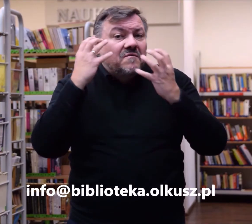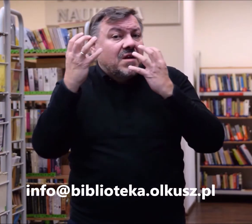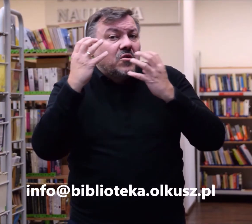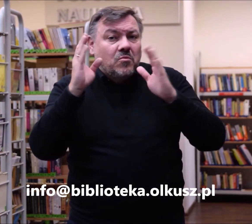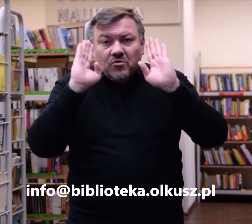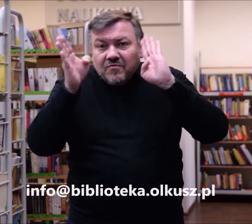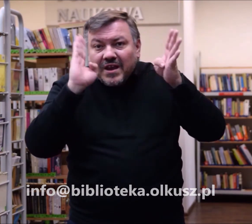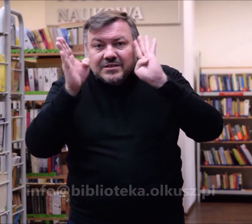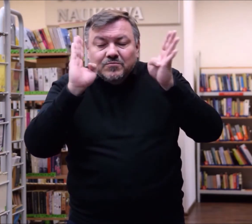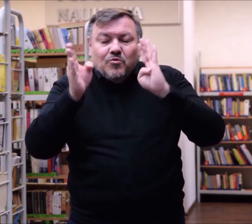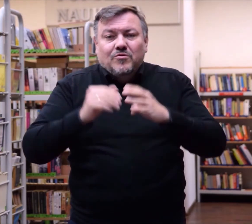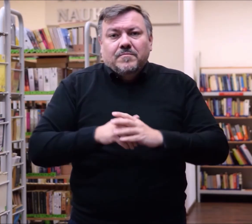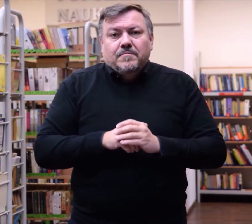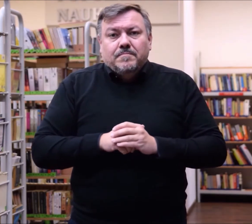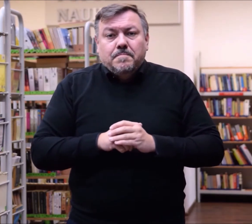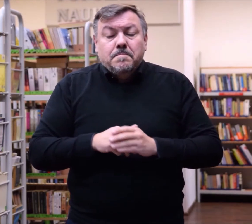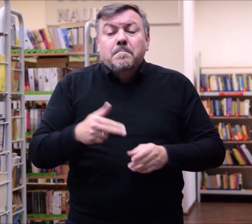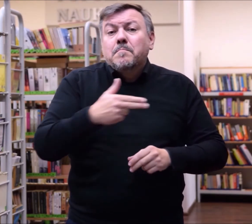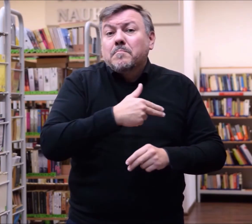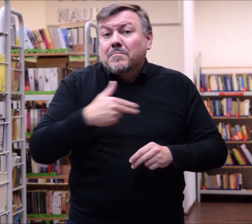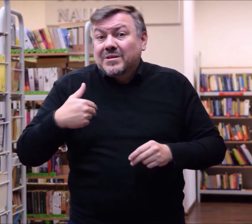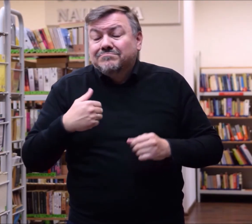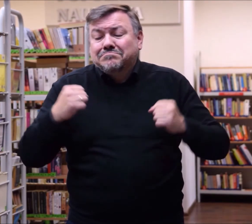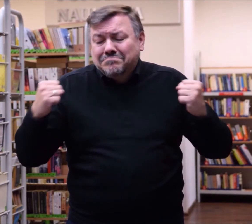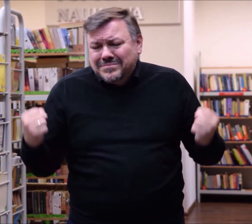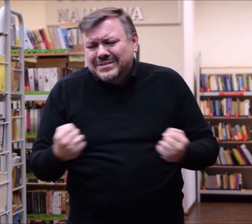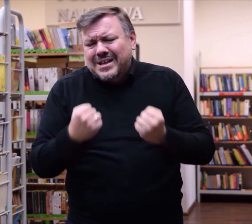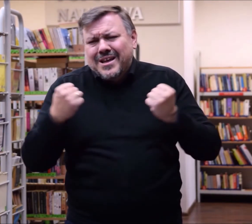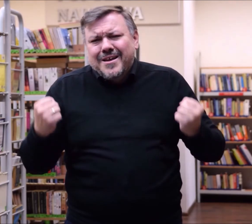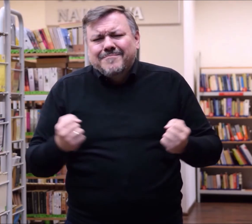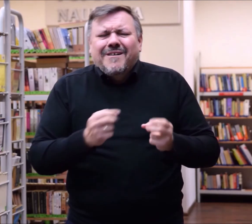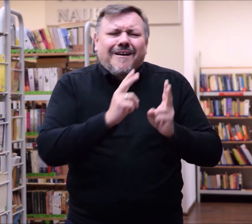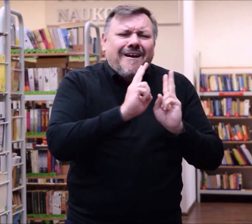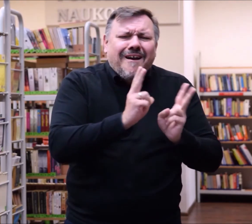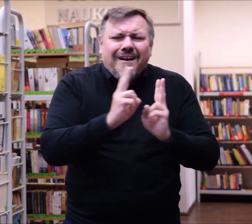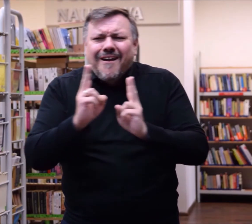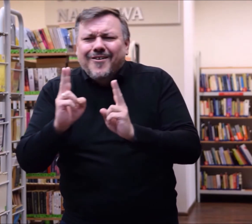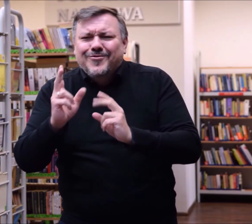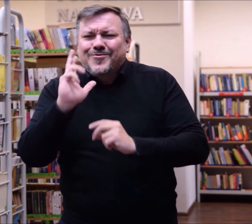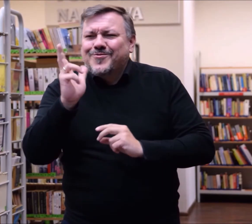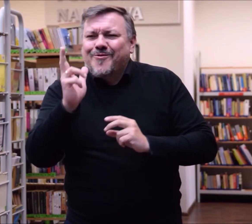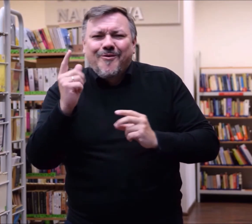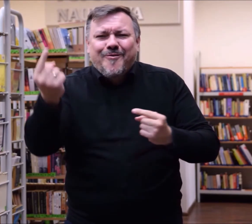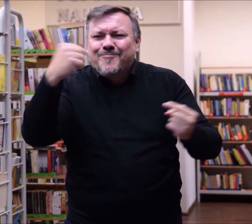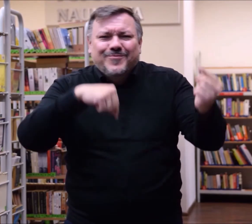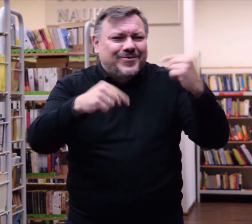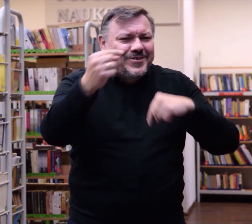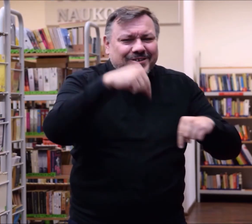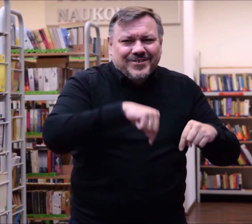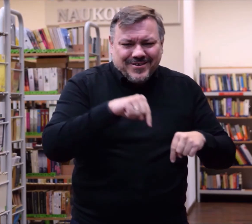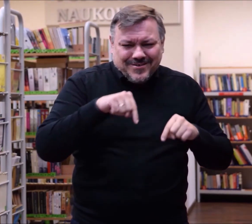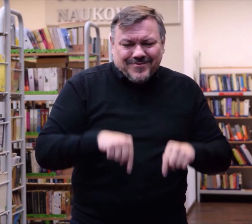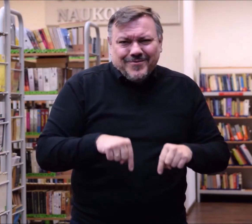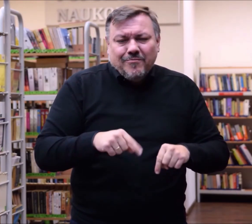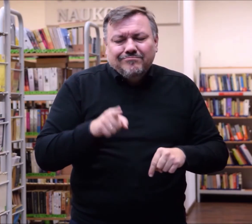lub wiadomość na Facebooku. Dokładamy wszelkich starań by każdy kto nas odwiedza czuł się u na komfortowo